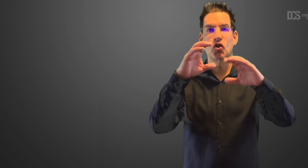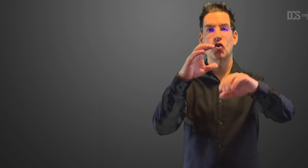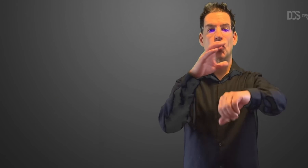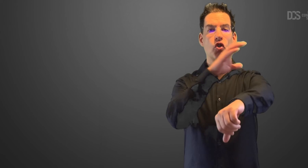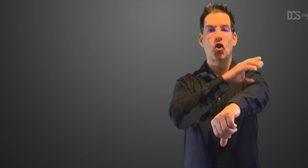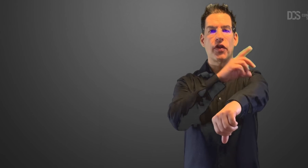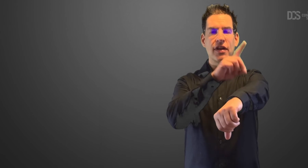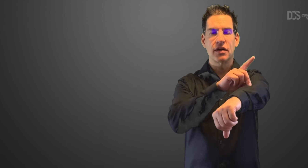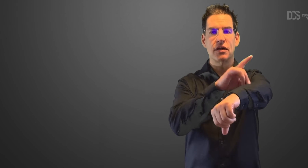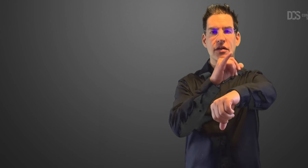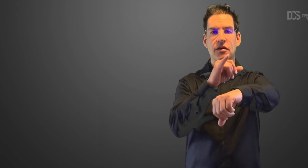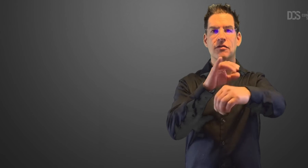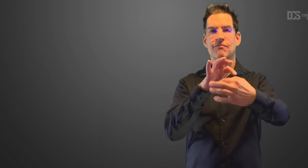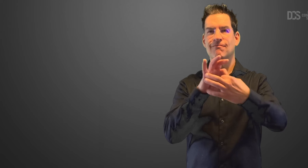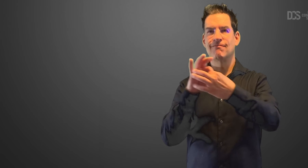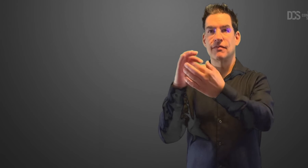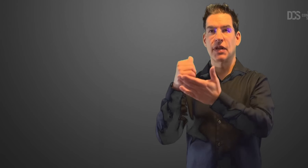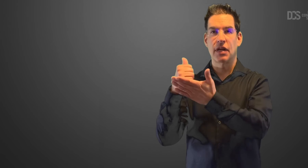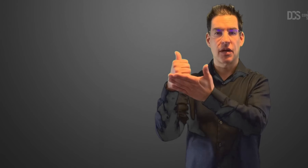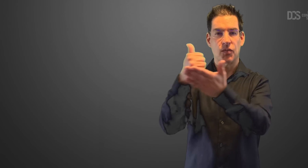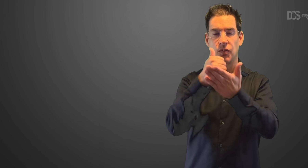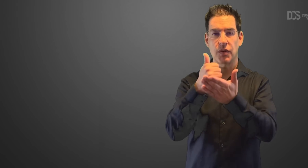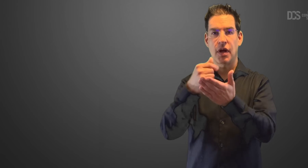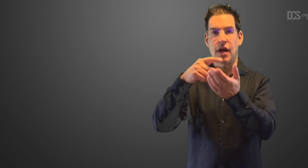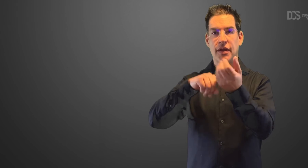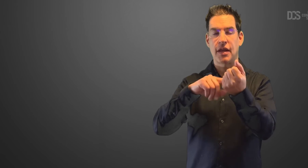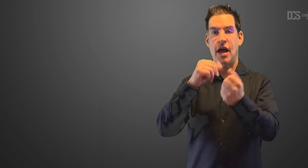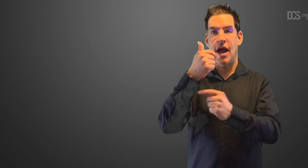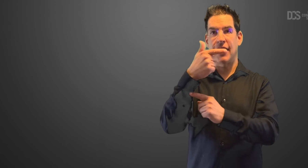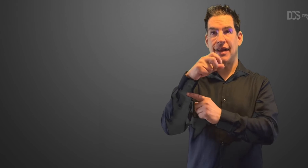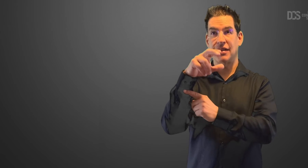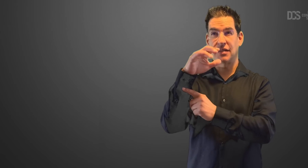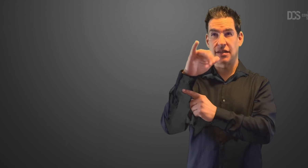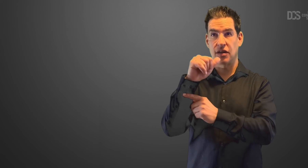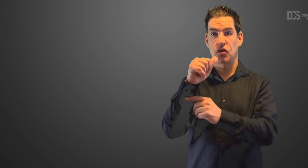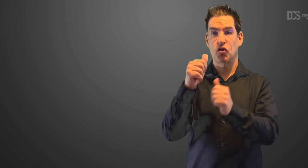La comunicación, la coordinación y la colaboración de toda la agencia con el departamento